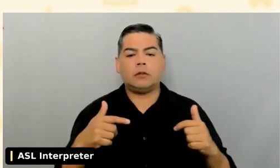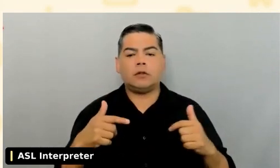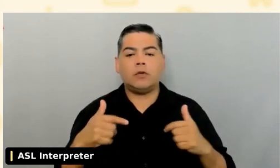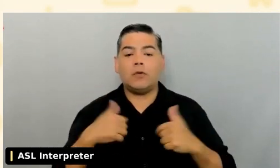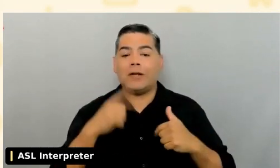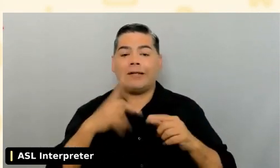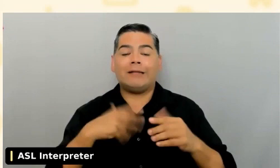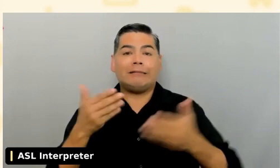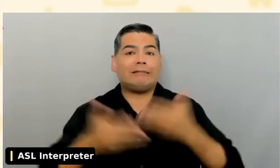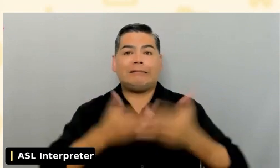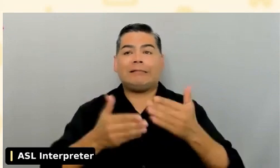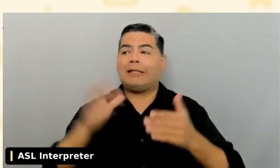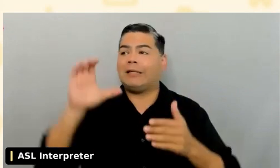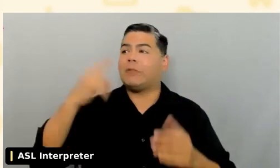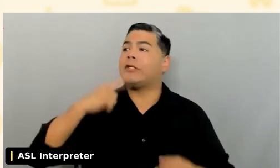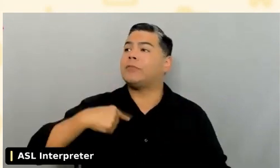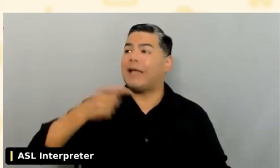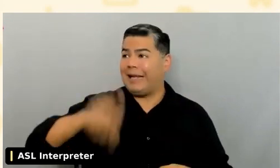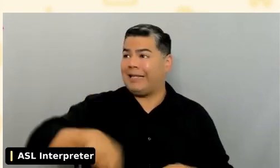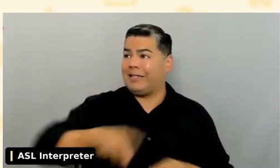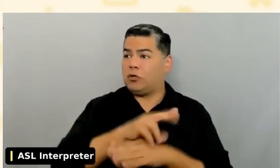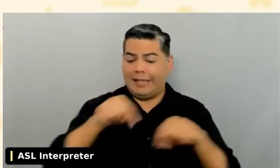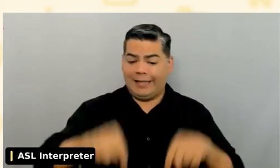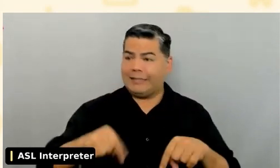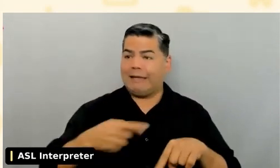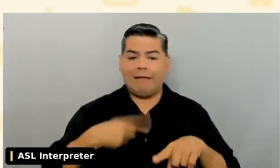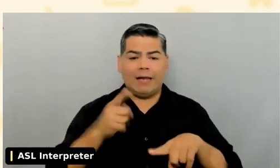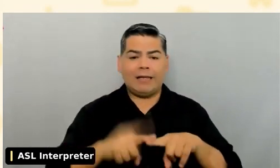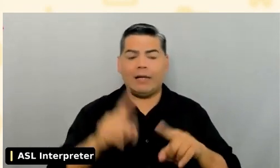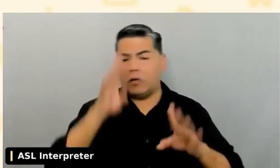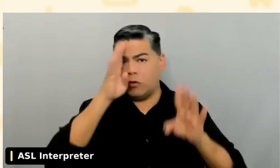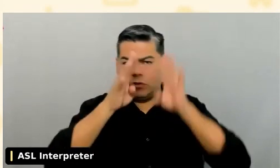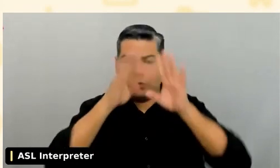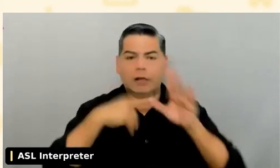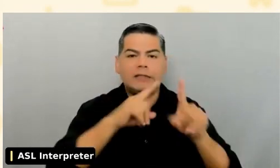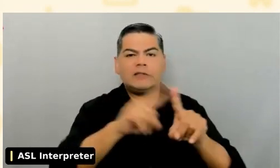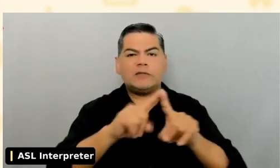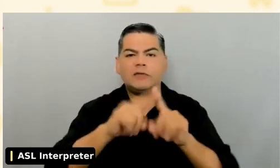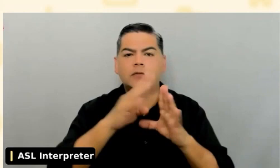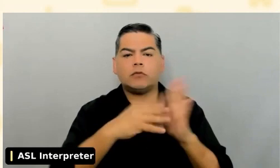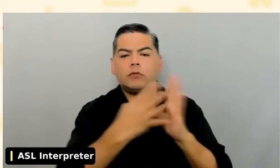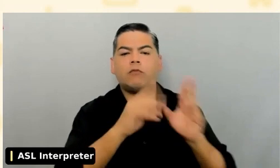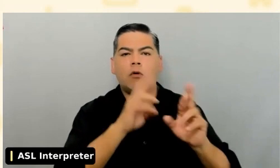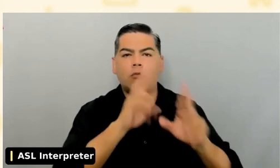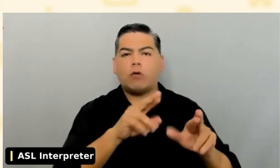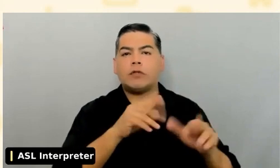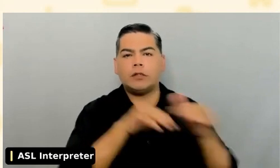que usar este producto y luego no puedo crear gráficos accessibles para mis reportes. Es muy frustrante.